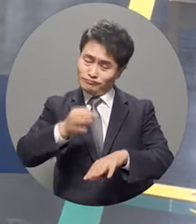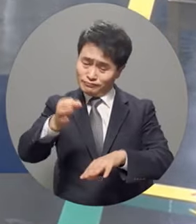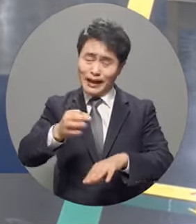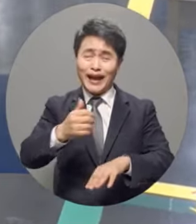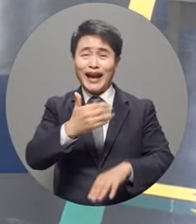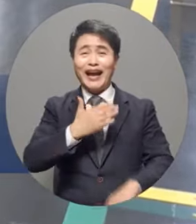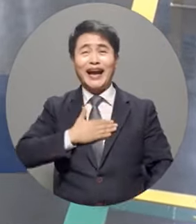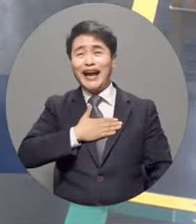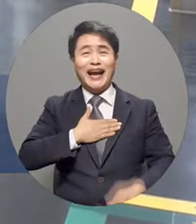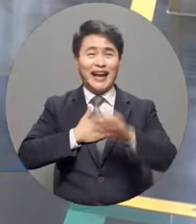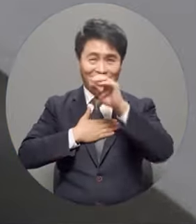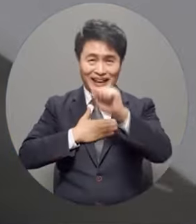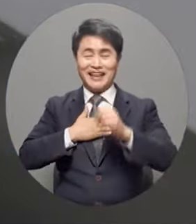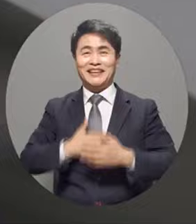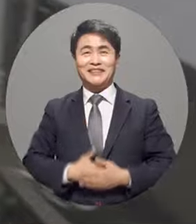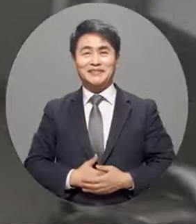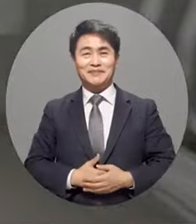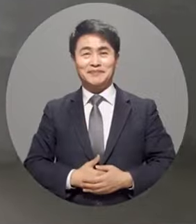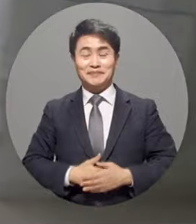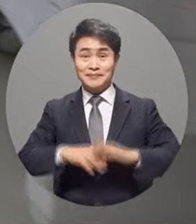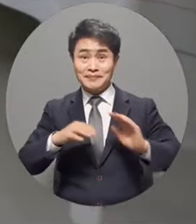기분이 좋아요.